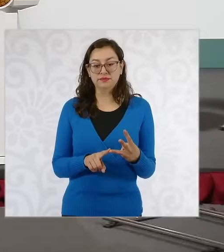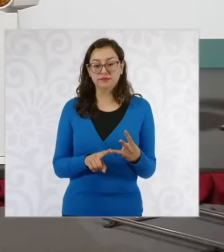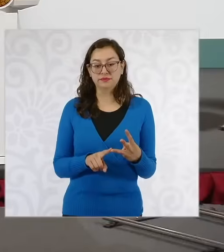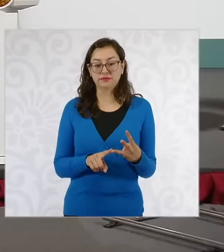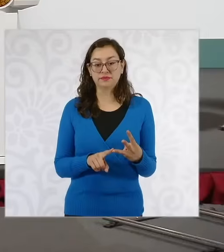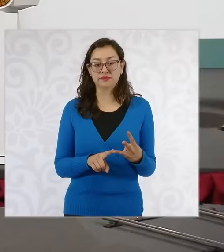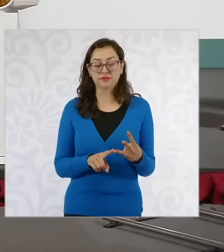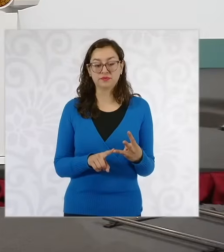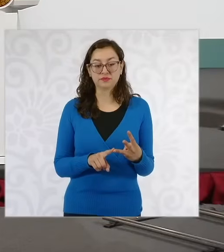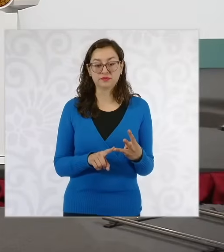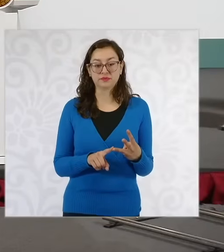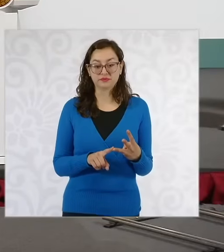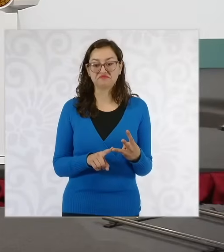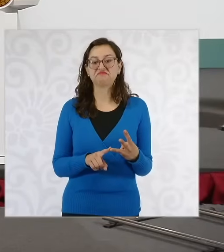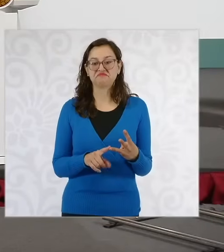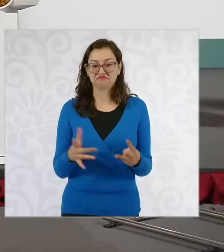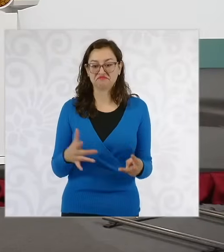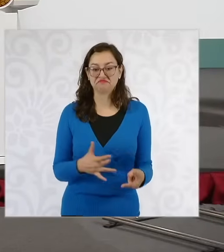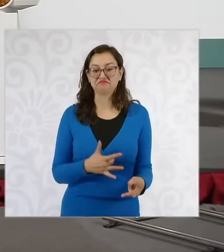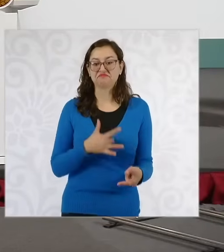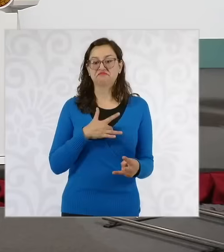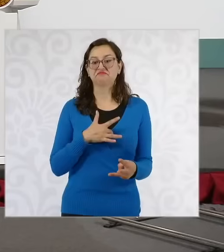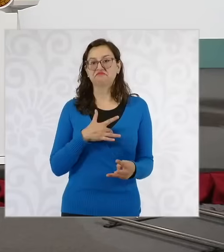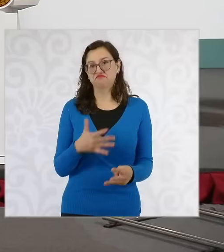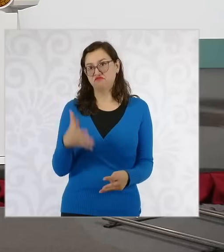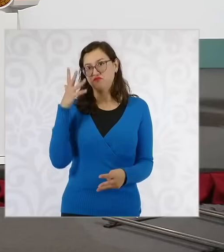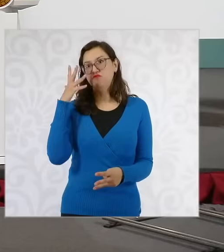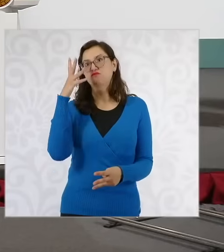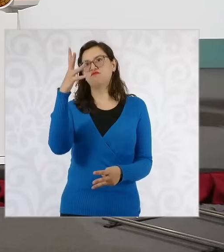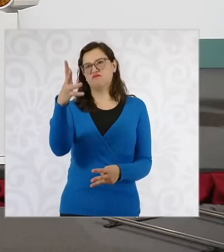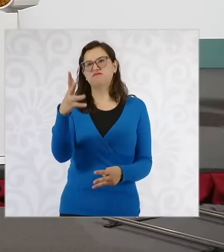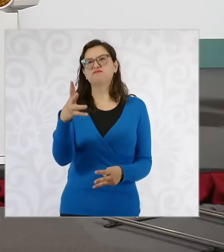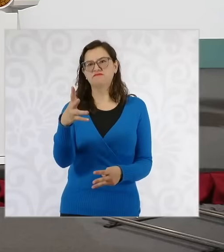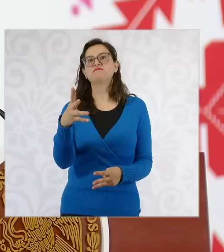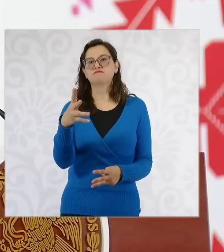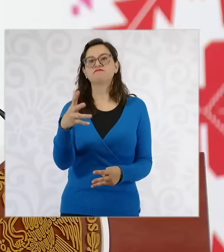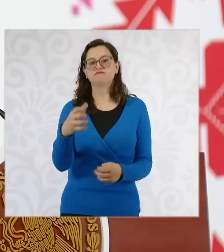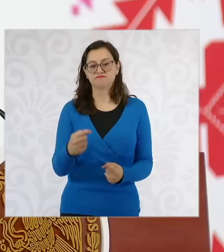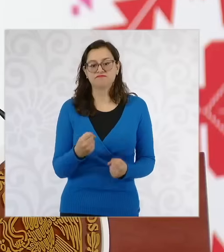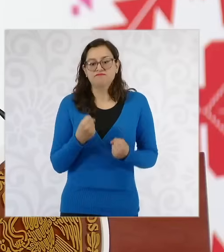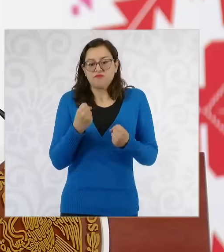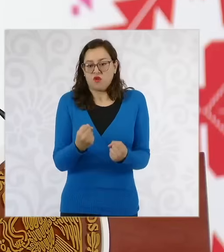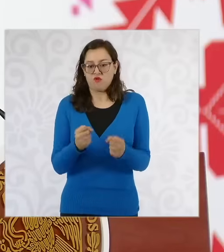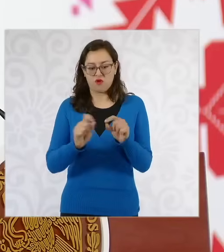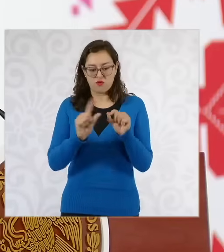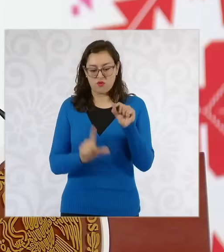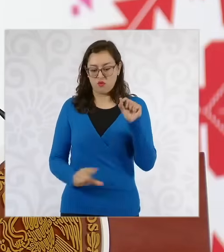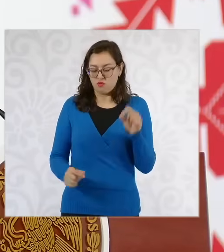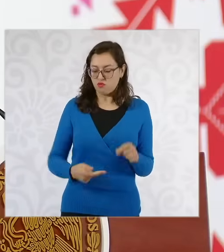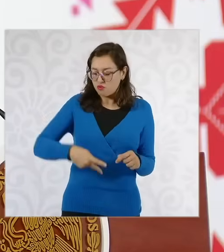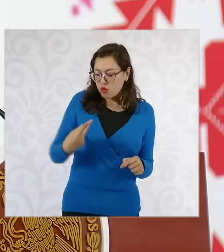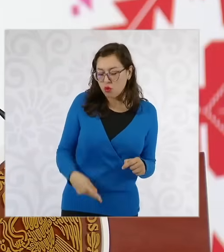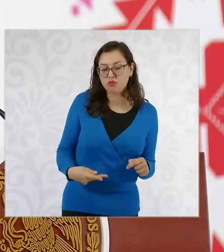el puente hacia la grandeza de nuestro destino para fortalecer nuestro México a nuestra nación